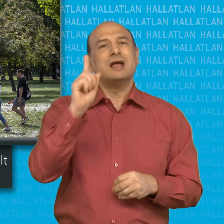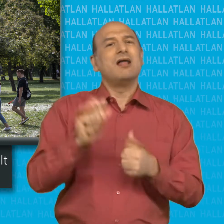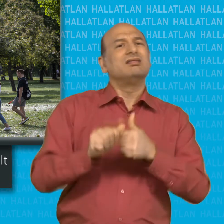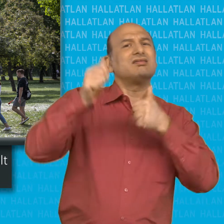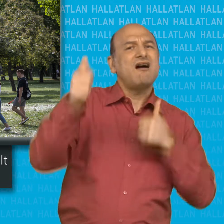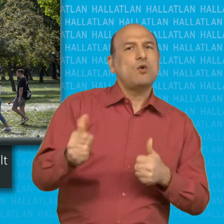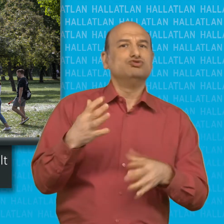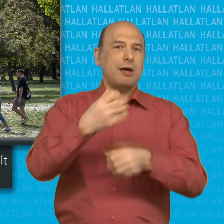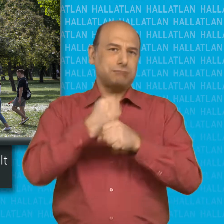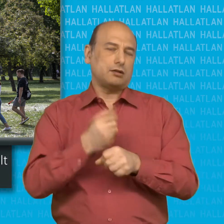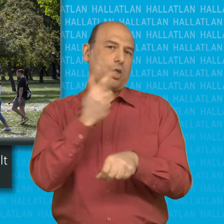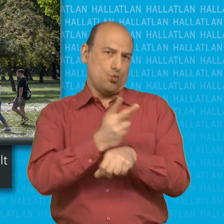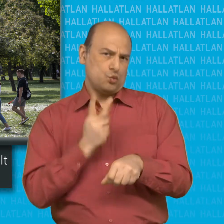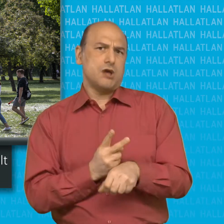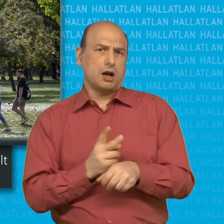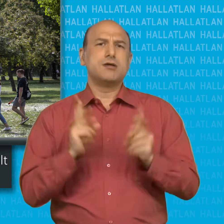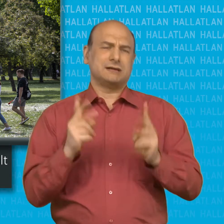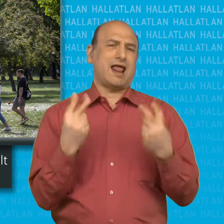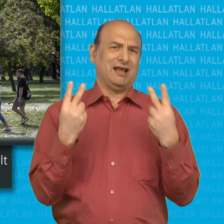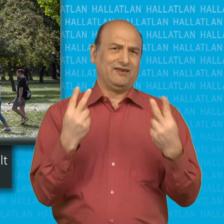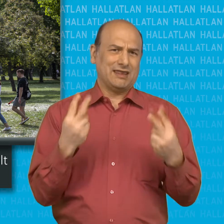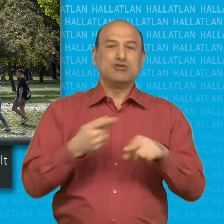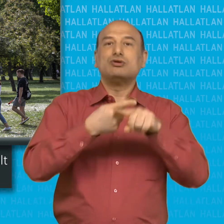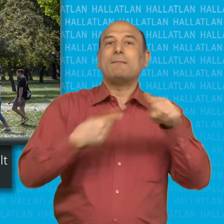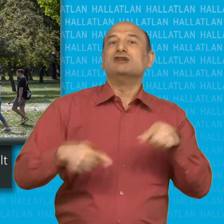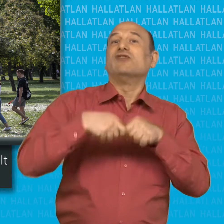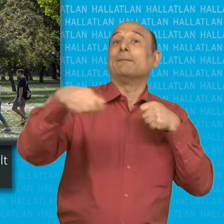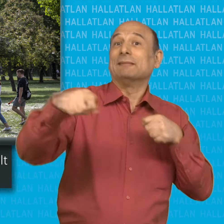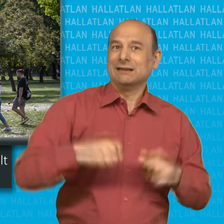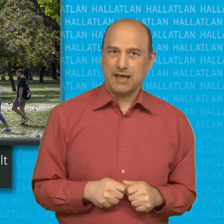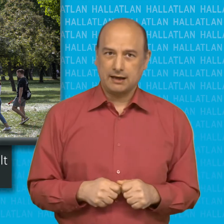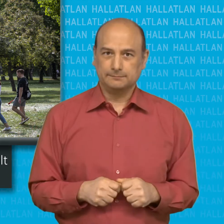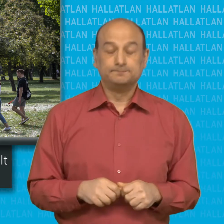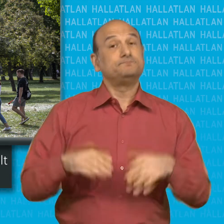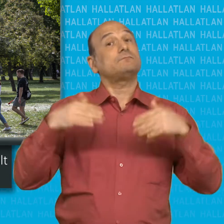de kötelező marad a másfél méteres védőtávolság megtartása,